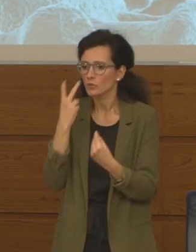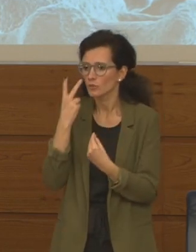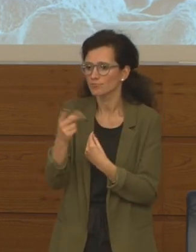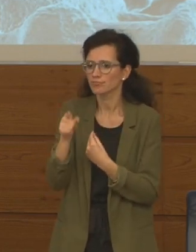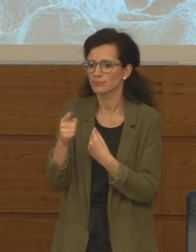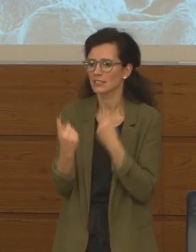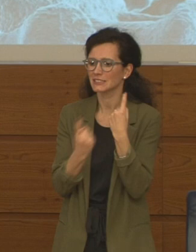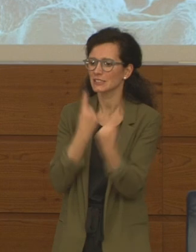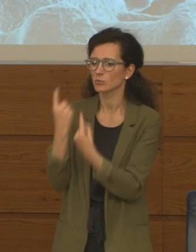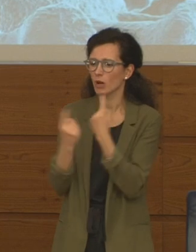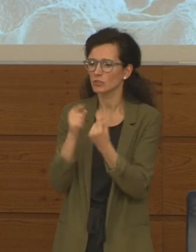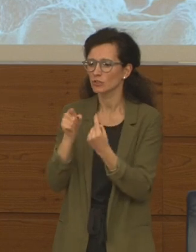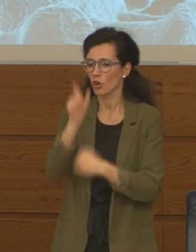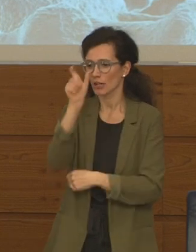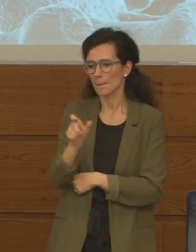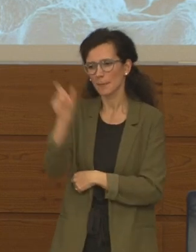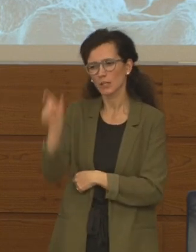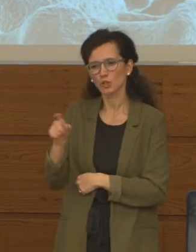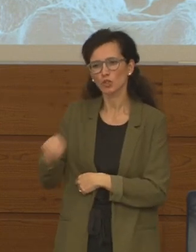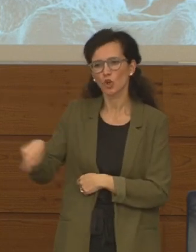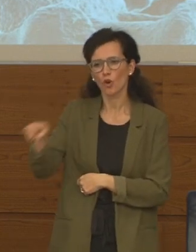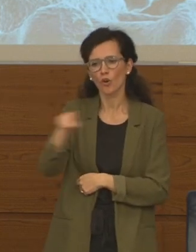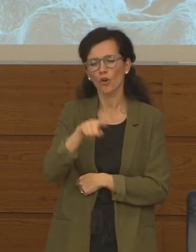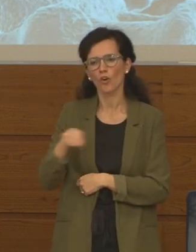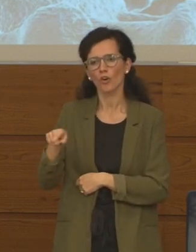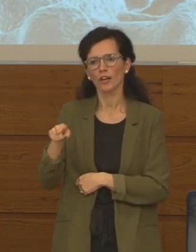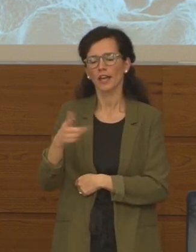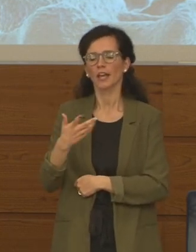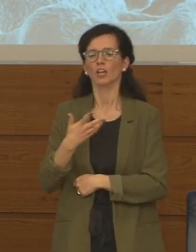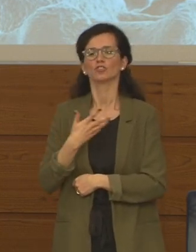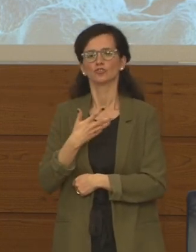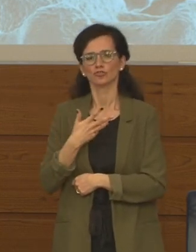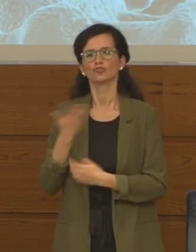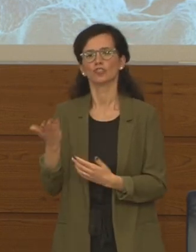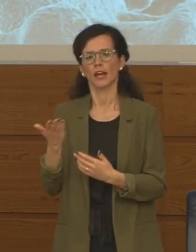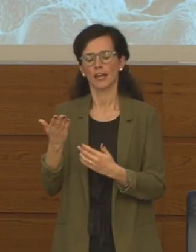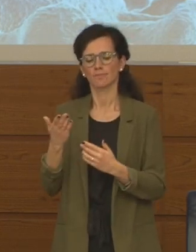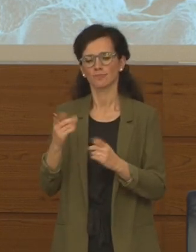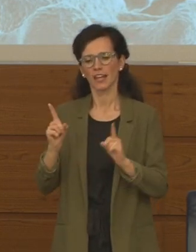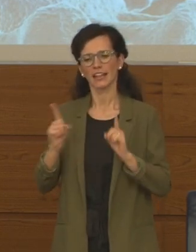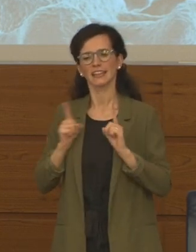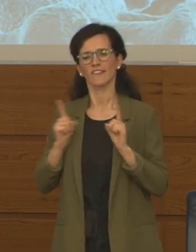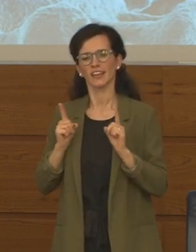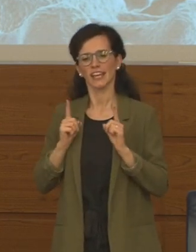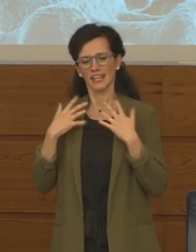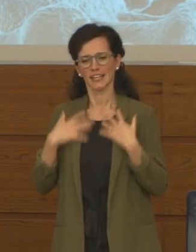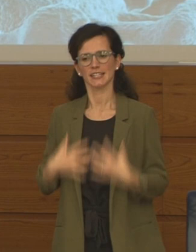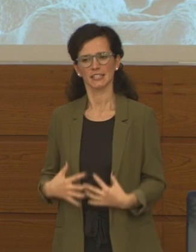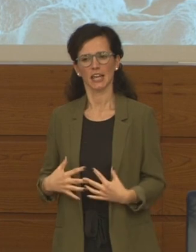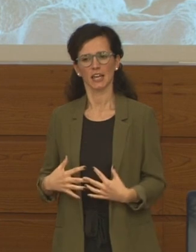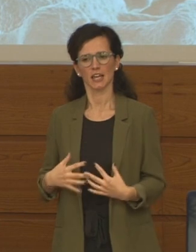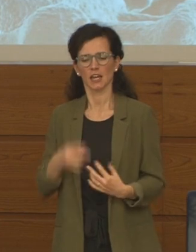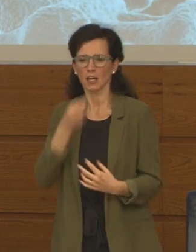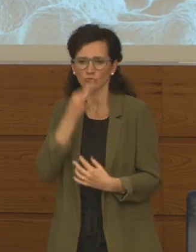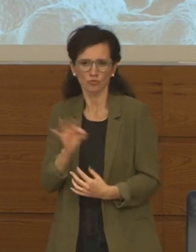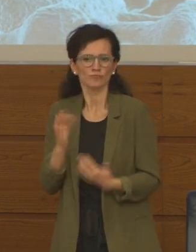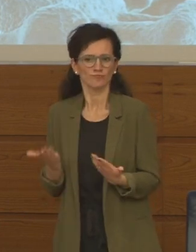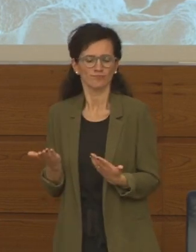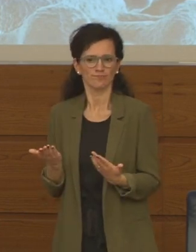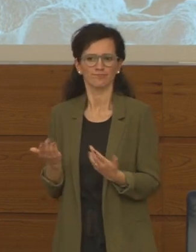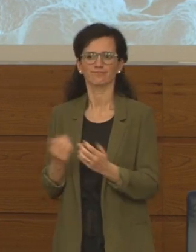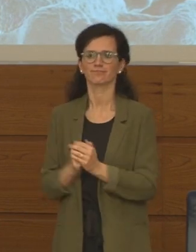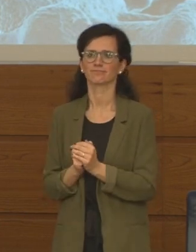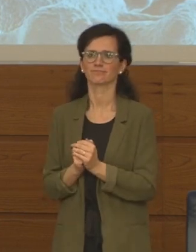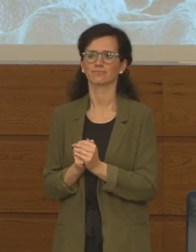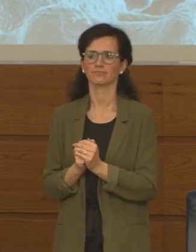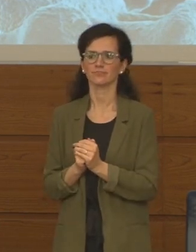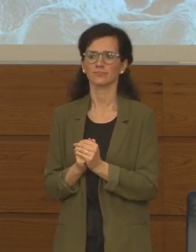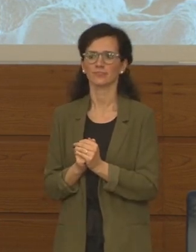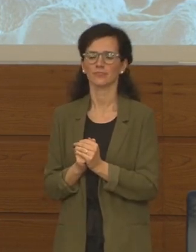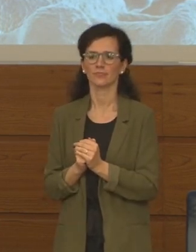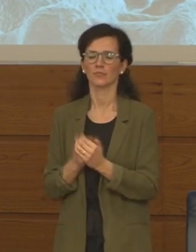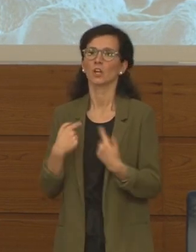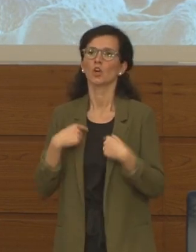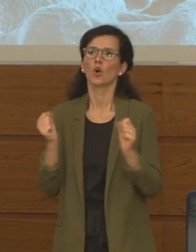persone che hanno delle difese adeguate, non posso dire fortunatamente